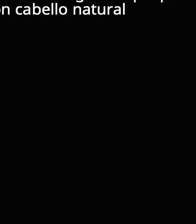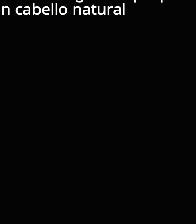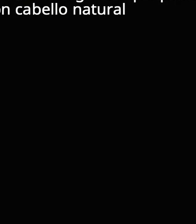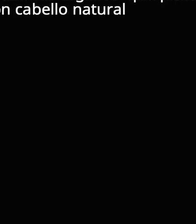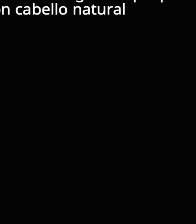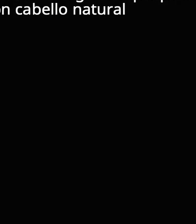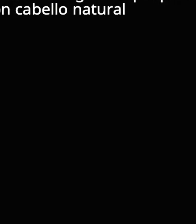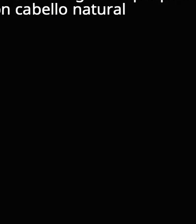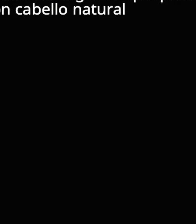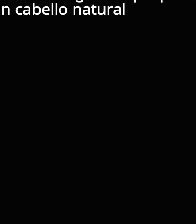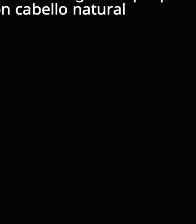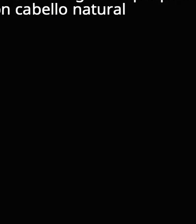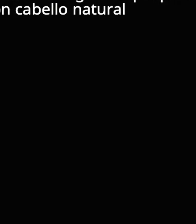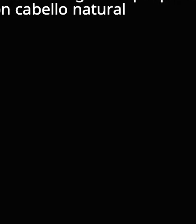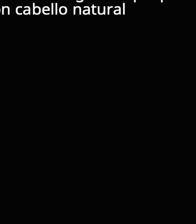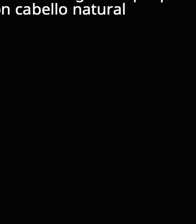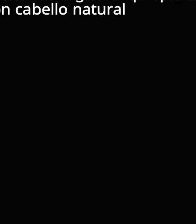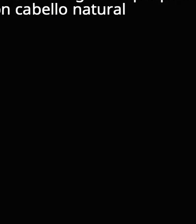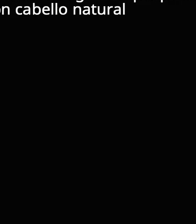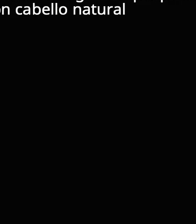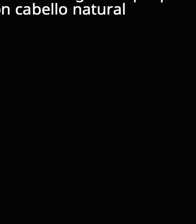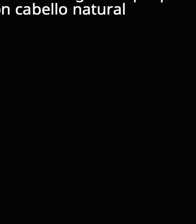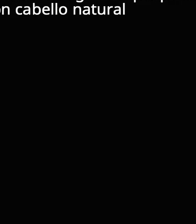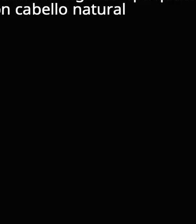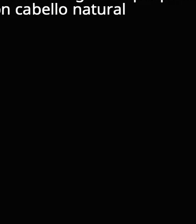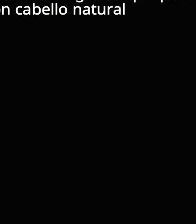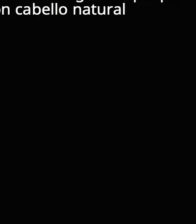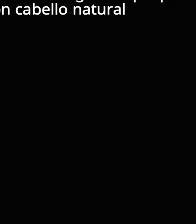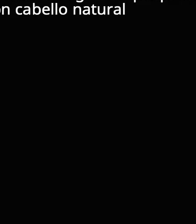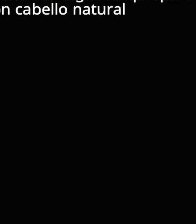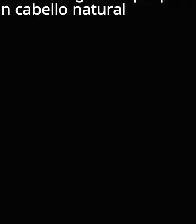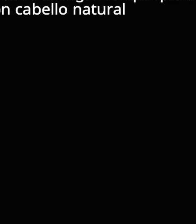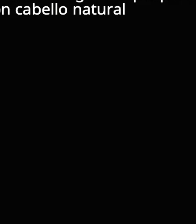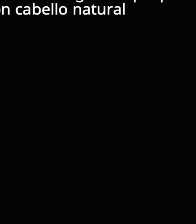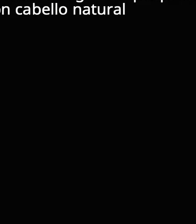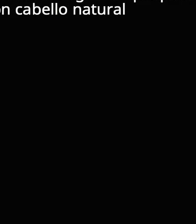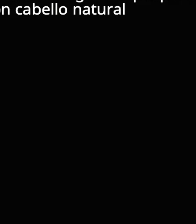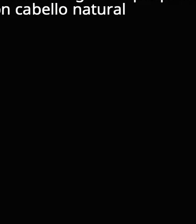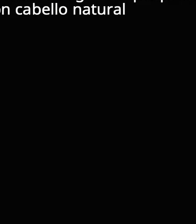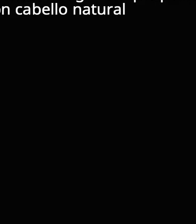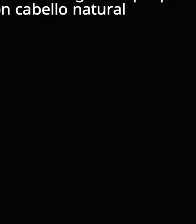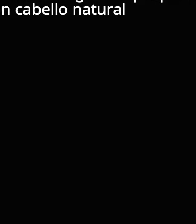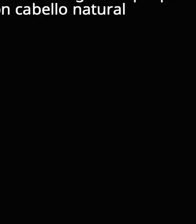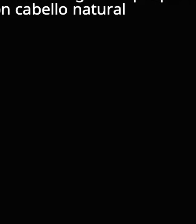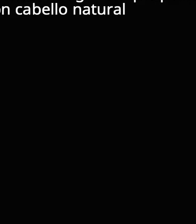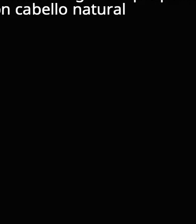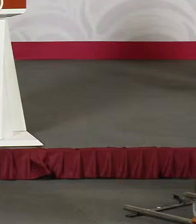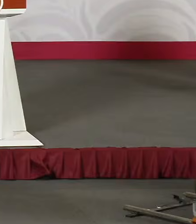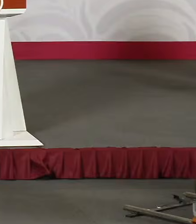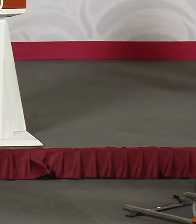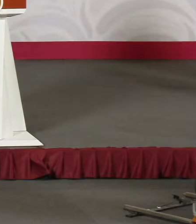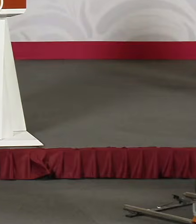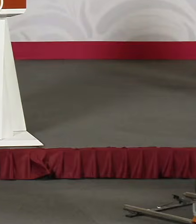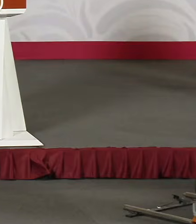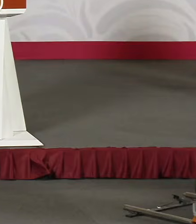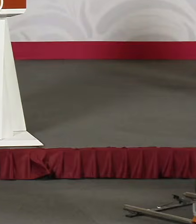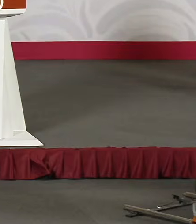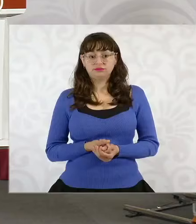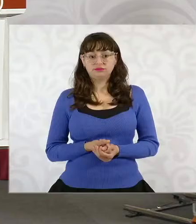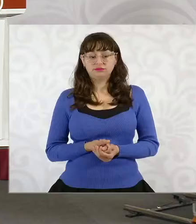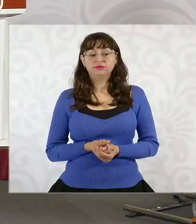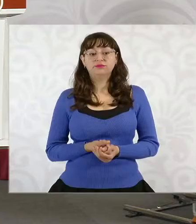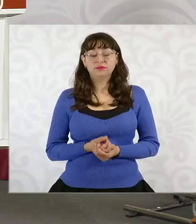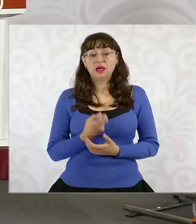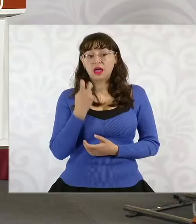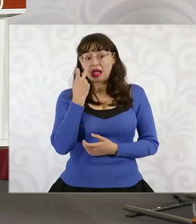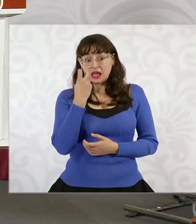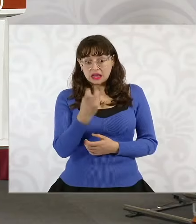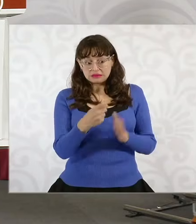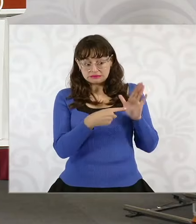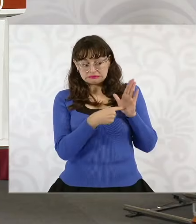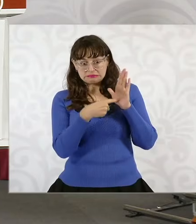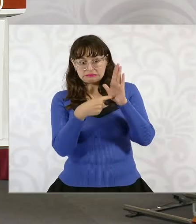ciudad de México. Esta escultura es elaborada en barro y muestra la deidad con un rostro descarnado